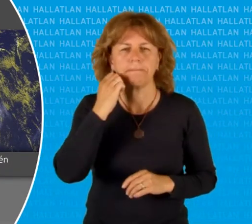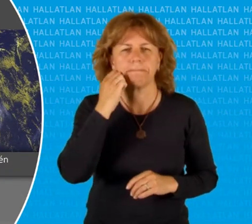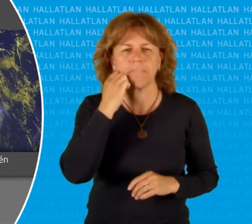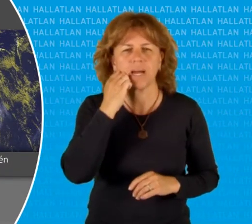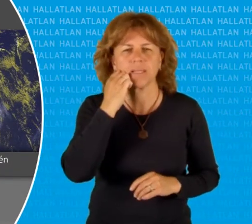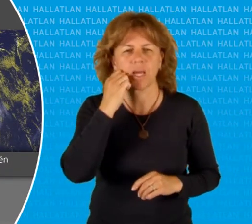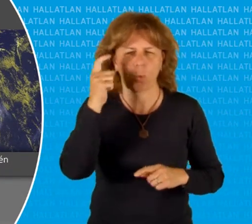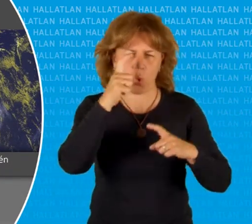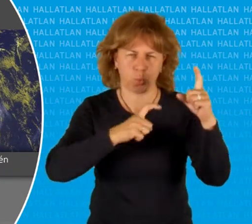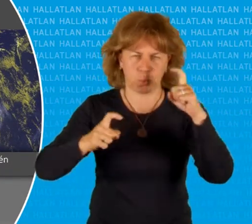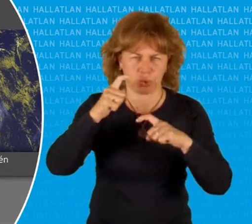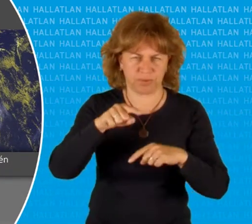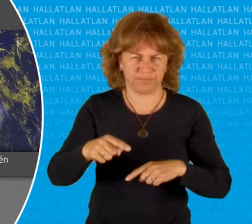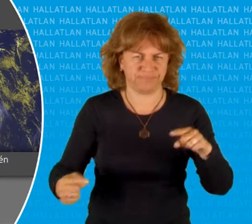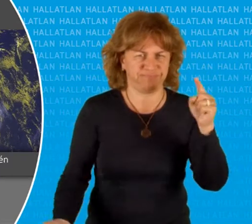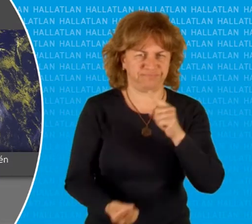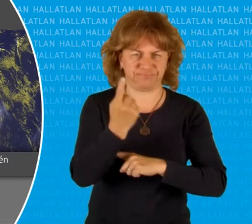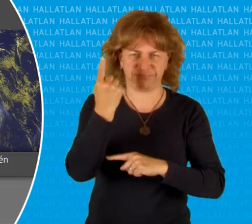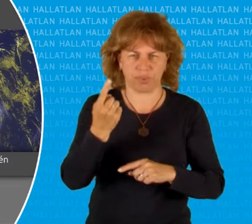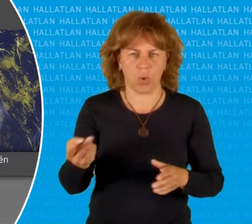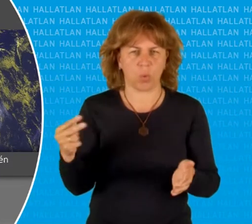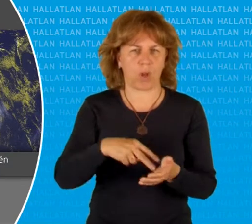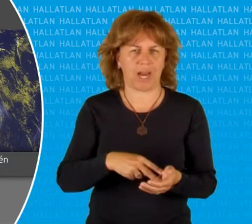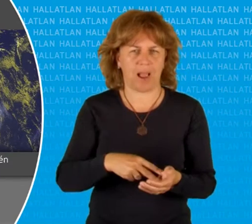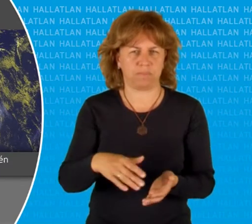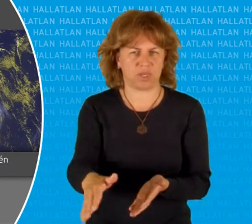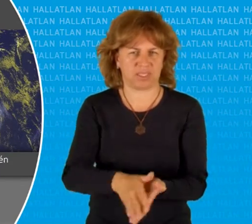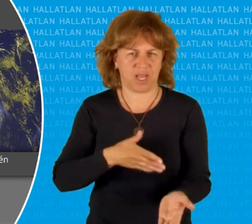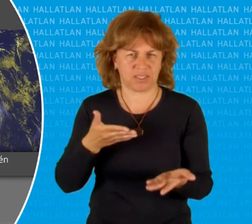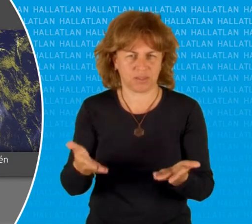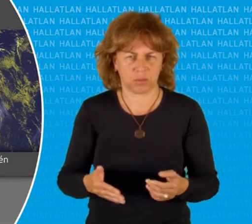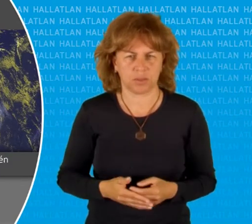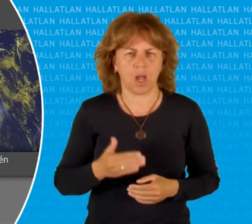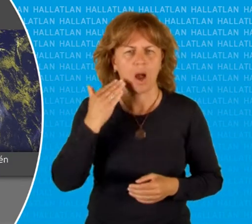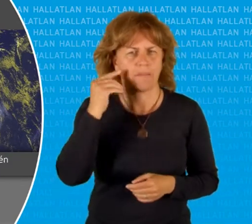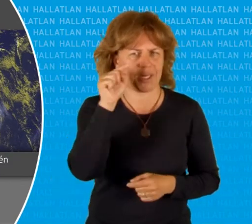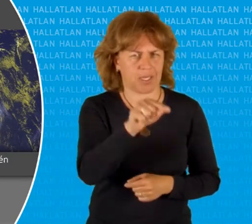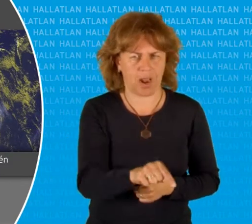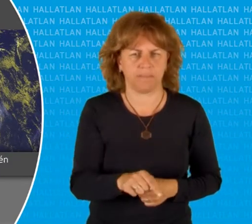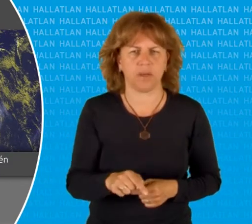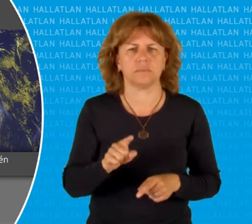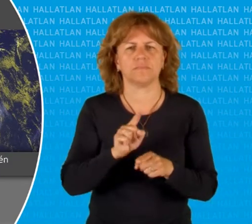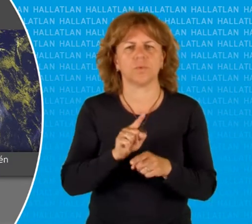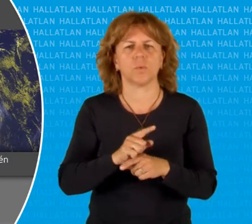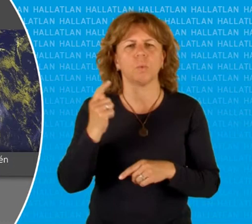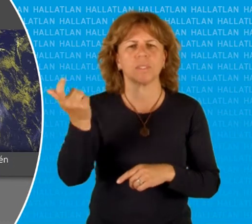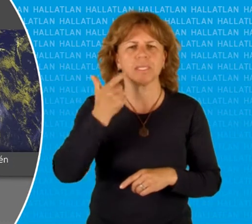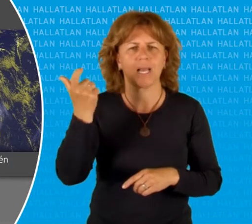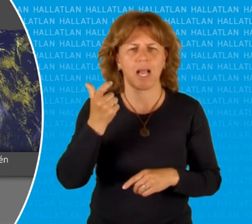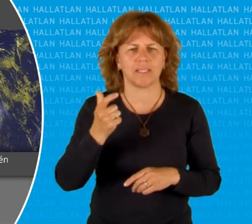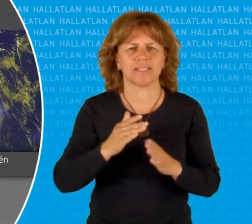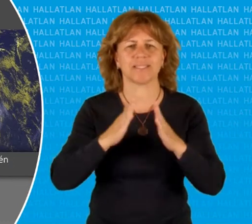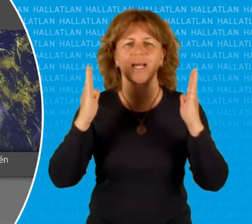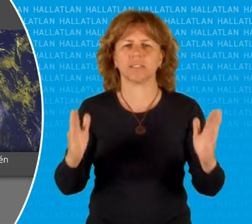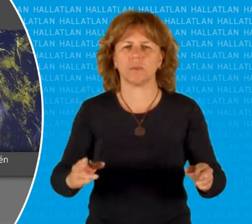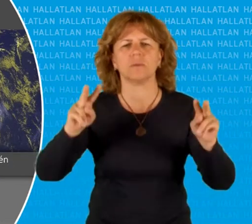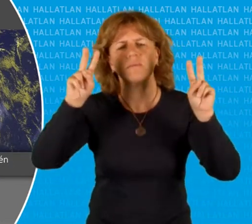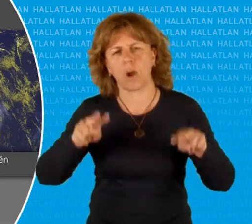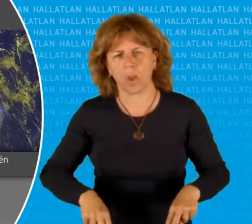Meteorológusok szerint szokatlanul korán kezdődött az amerikai hurrikánszezon,